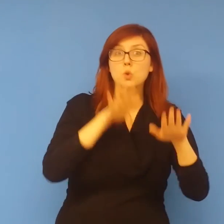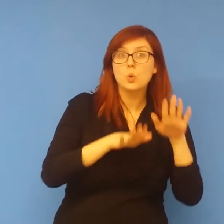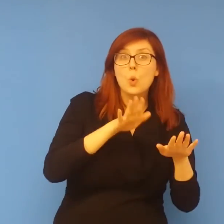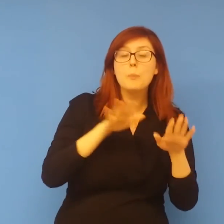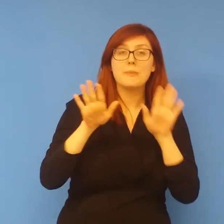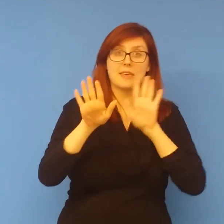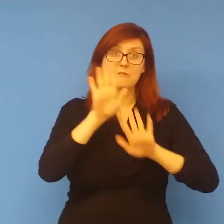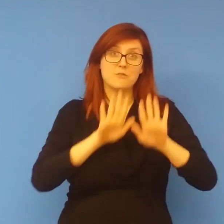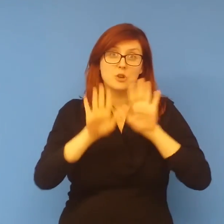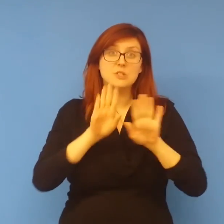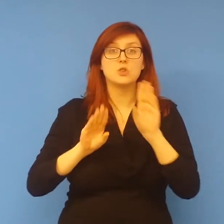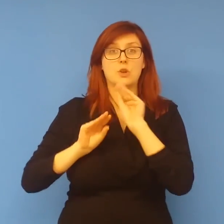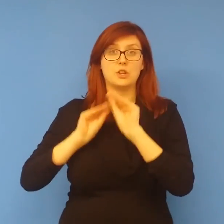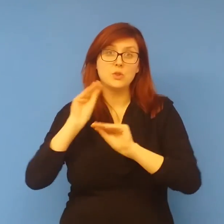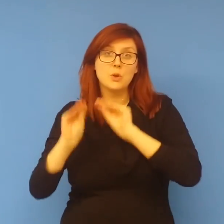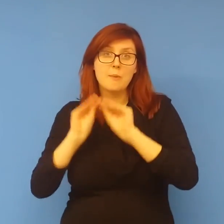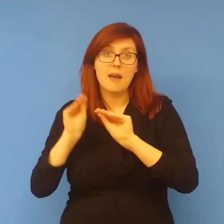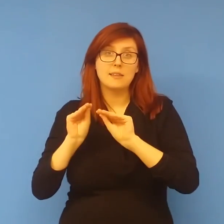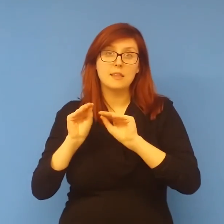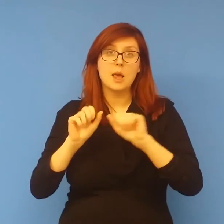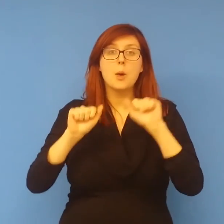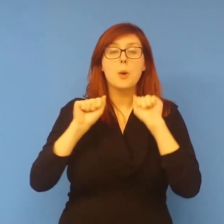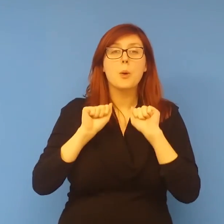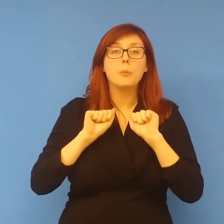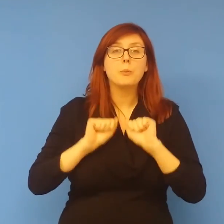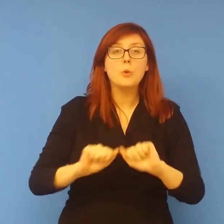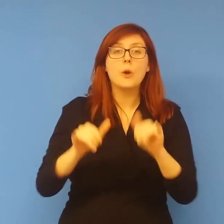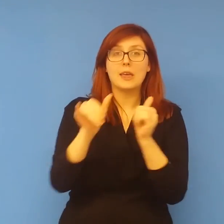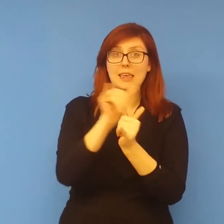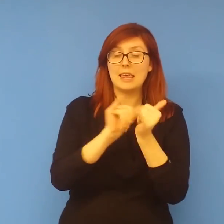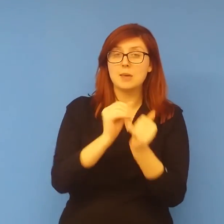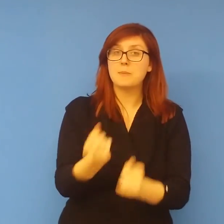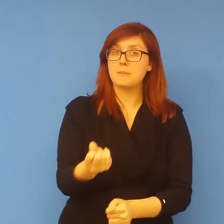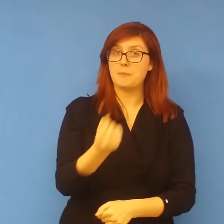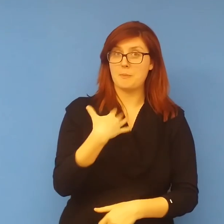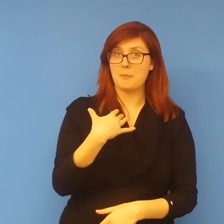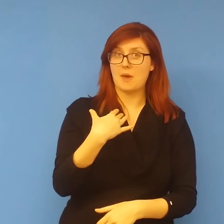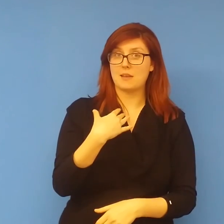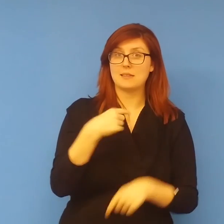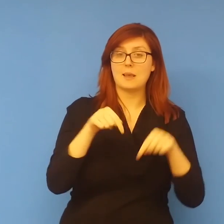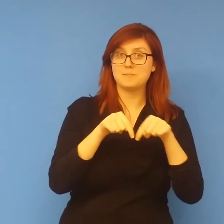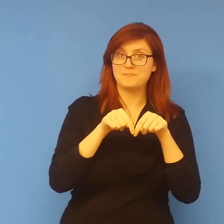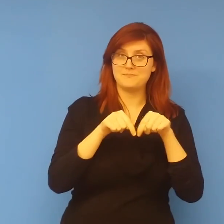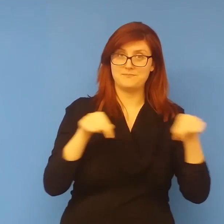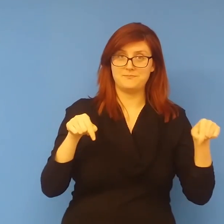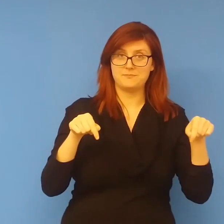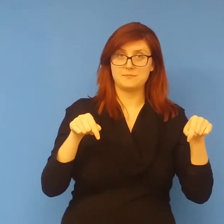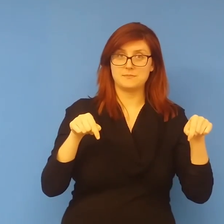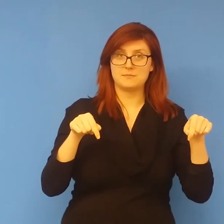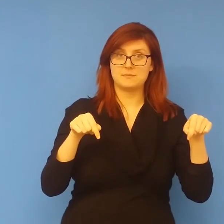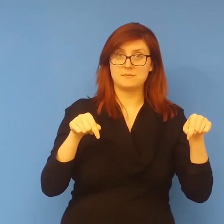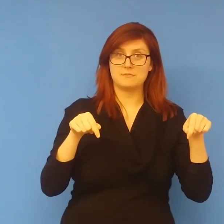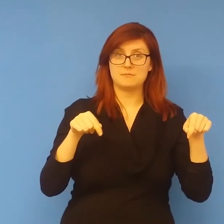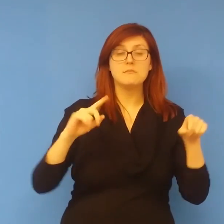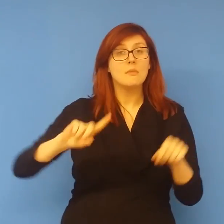Per dubbi, informazioni o domande puoi inviare una mail a info@pedius.org